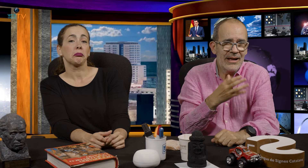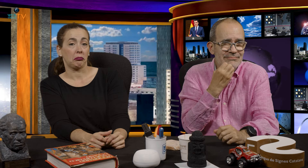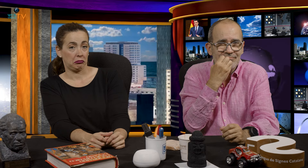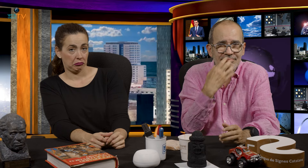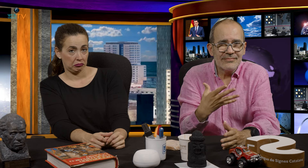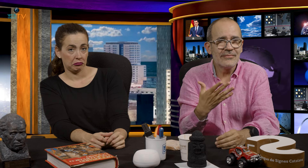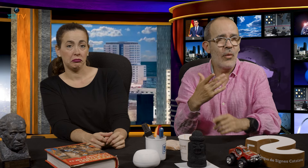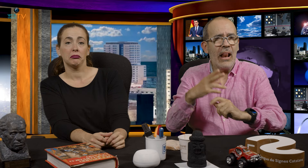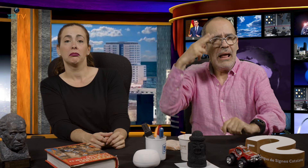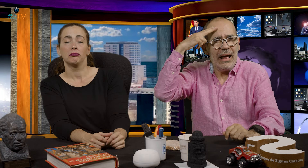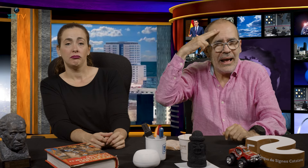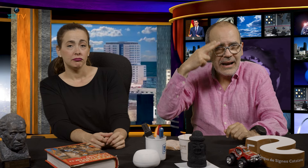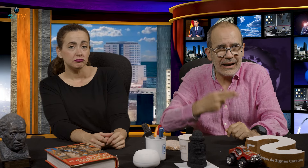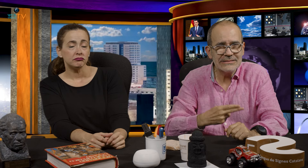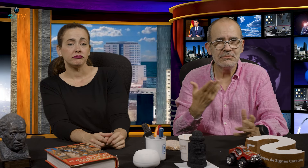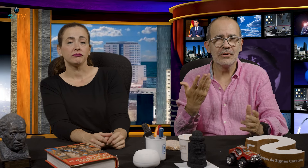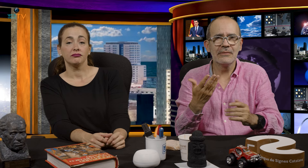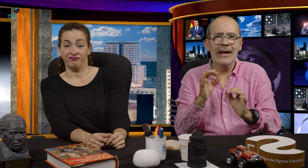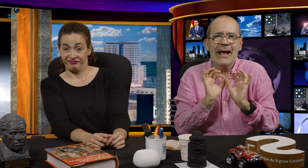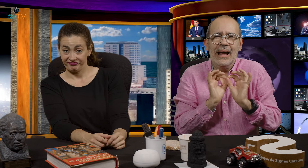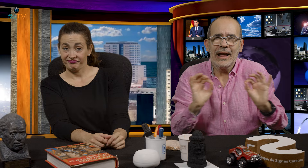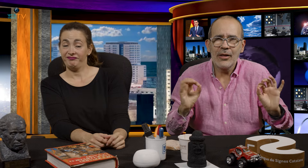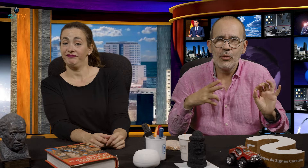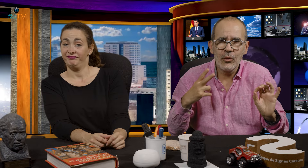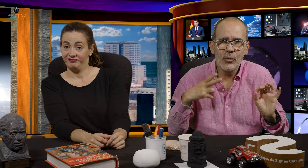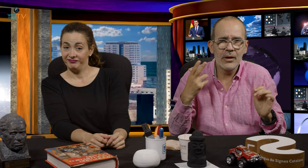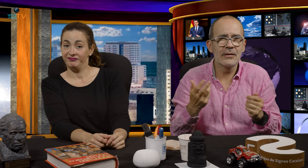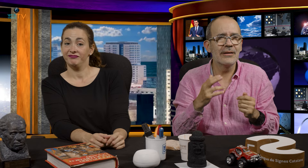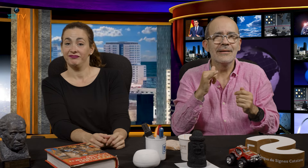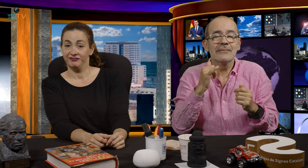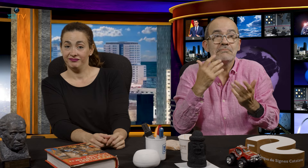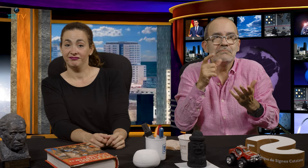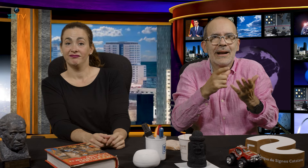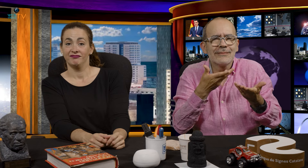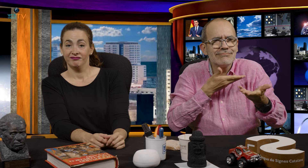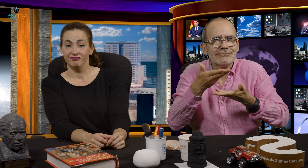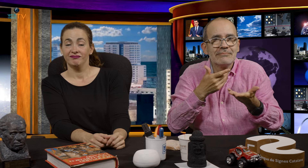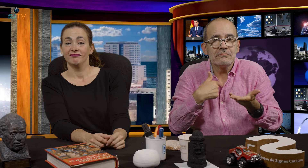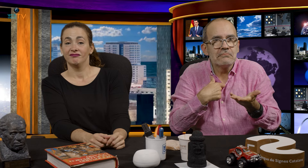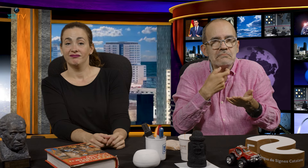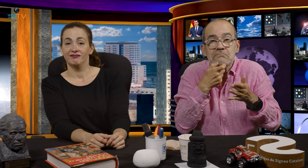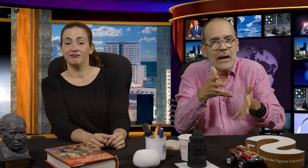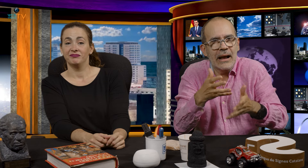respetuosas, educadas. Me encantó el trato con ellos.